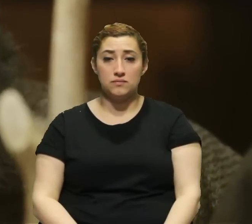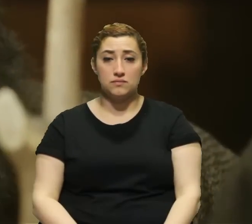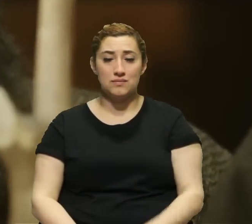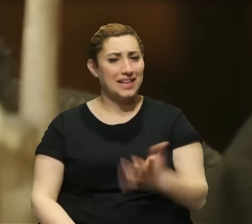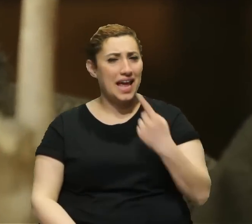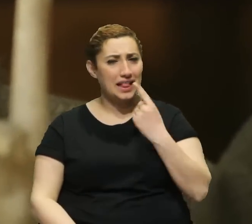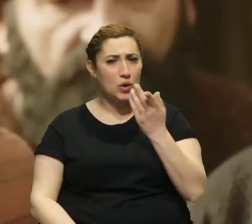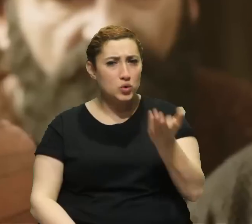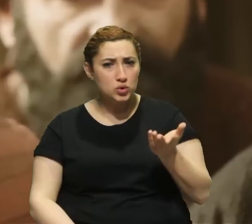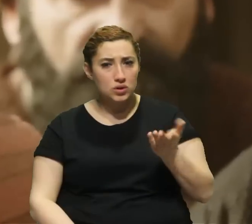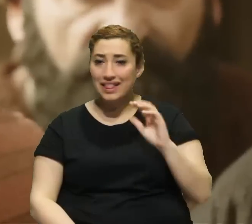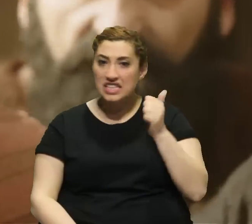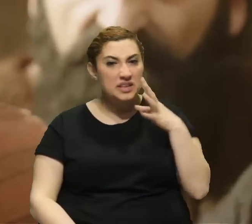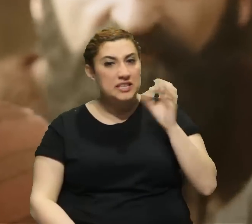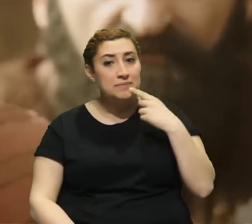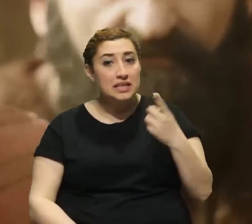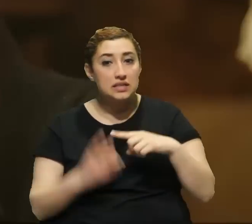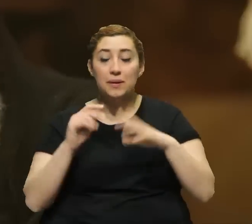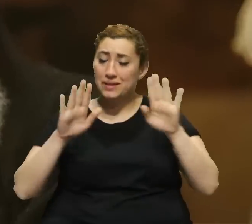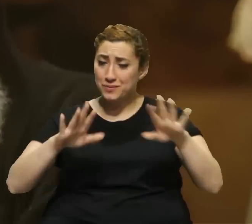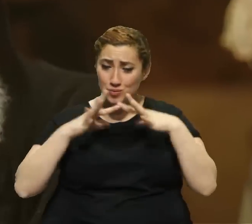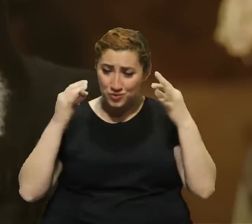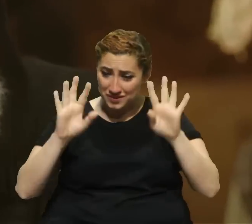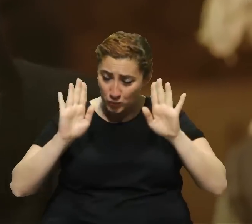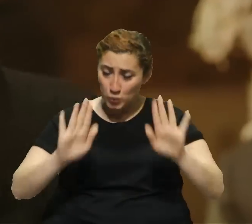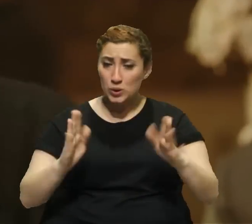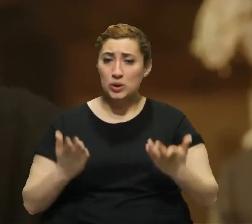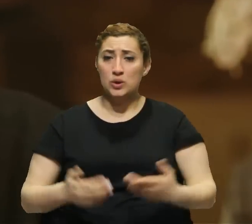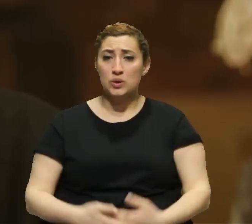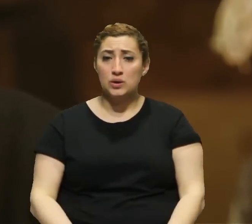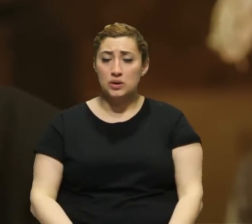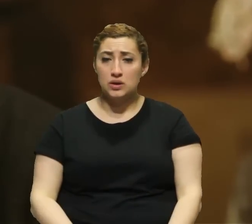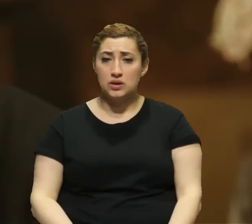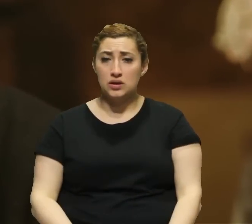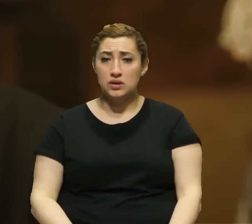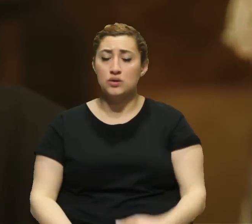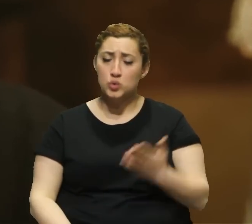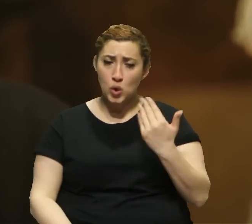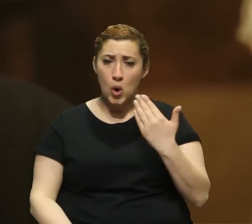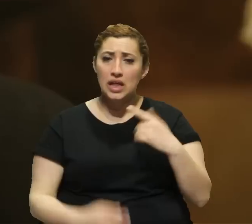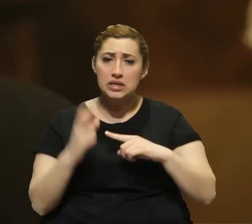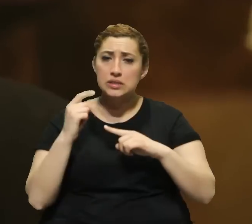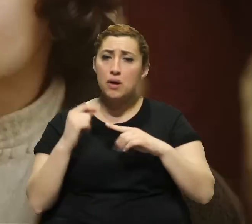Ne dersin bre sen? -Ne zaman, kim dedi İsmail? Hele bir müsaade eden canlar. De hele söyle İsmail’im kurban?